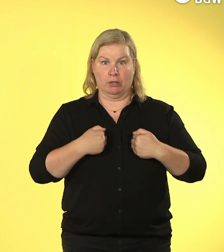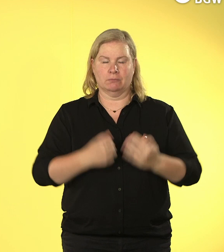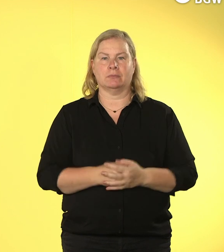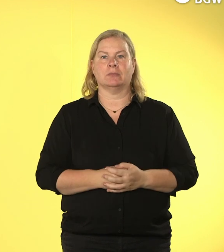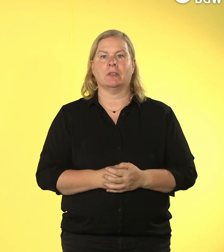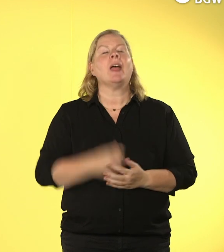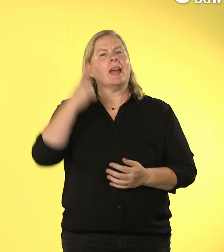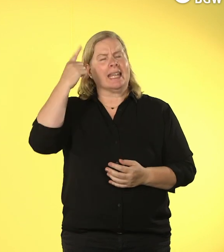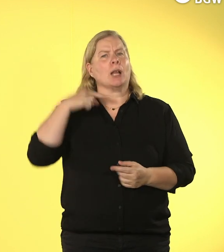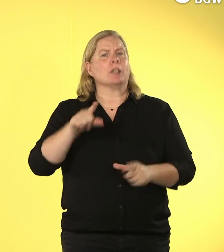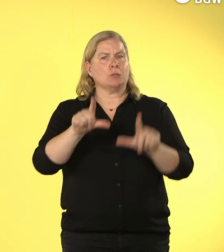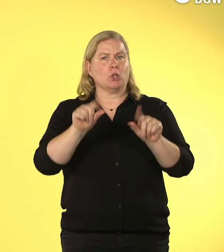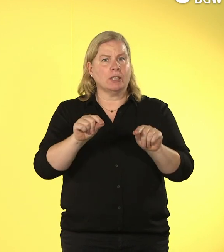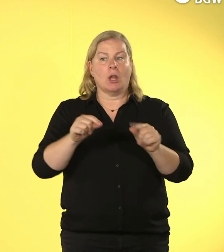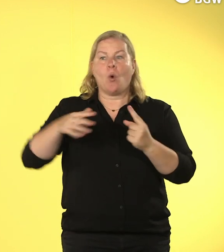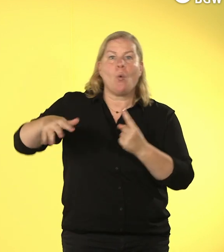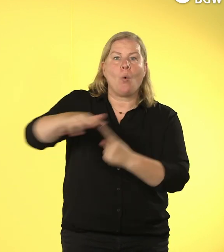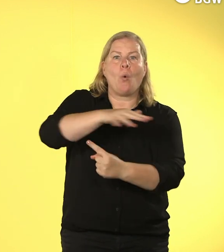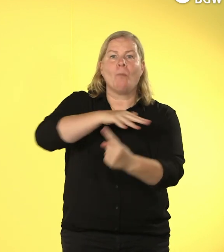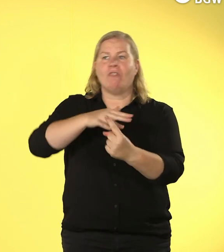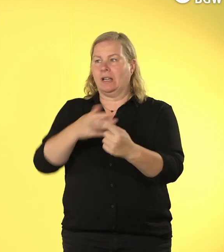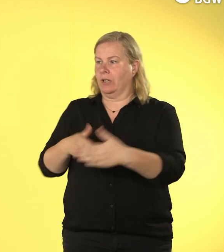dass das Umfeld behindert und nicht die eigenen Voraussetzungen."